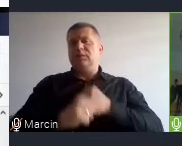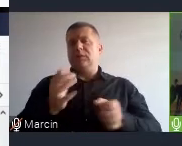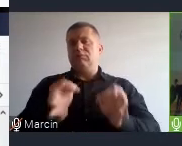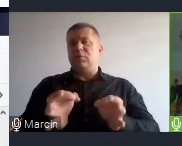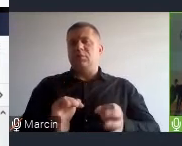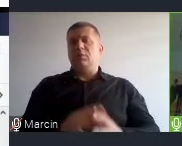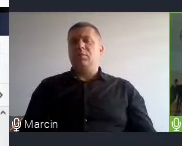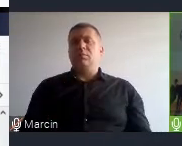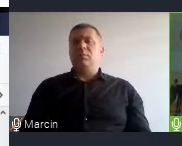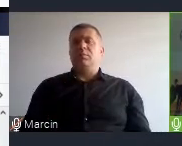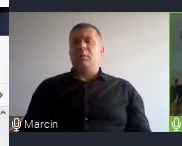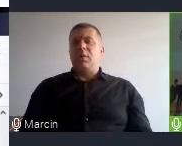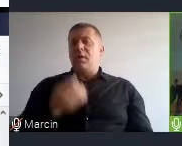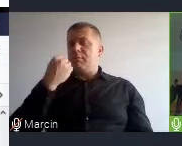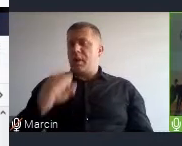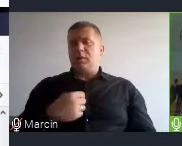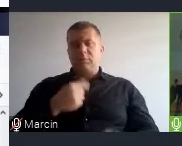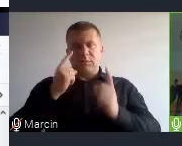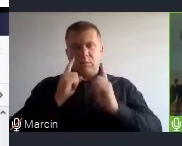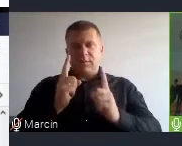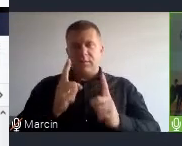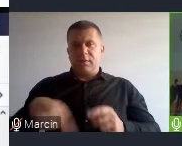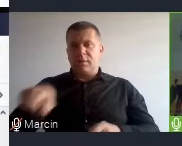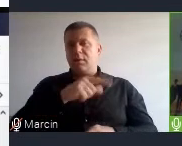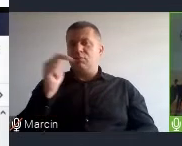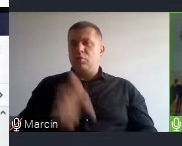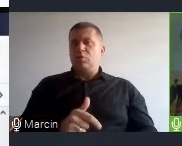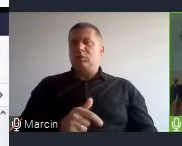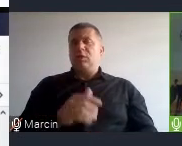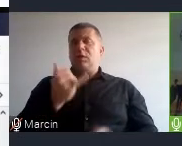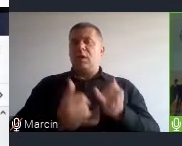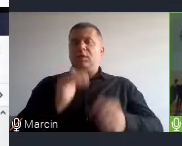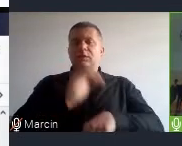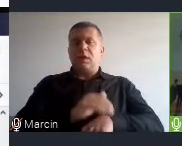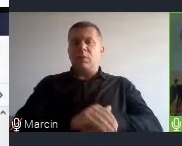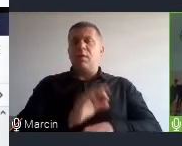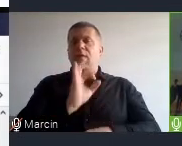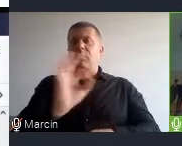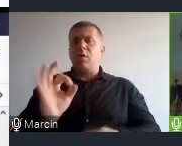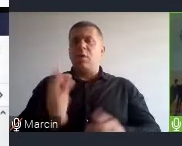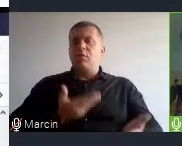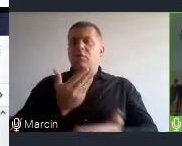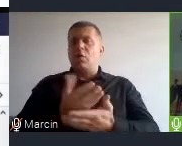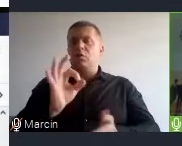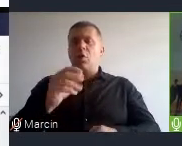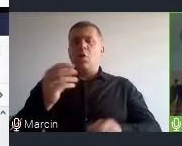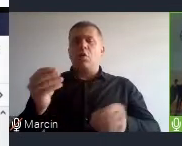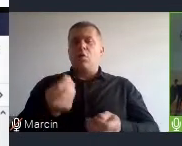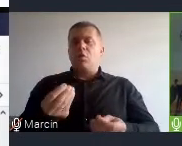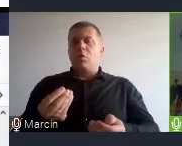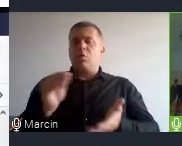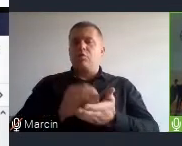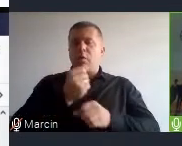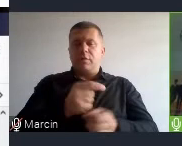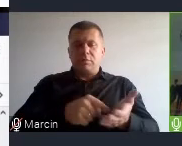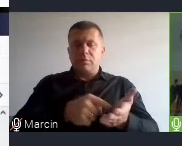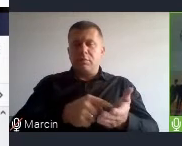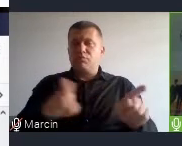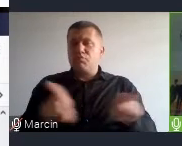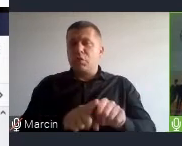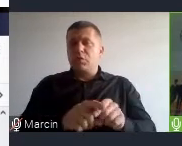Bardzo zwracam uwagę na to, że Państwo zamawiacie zgodnie ze swoim wnioskiem o dofinansowanie i harmonogramem rzeczowo-finansowym,